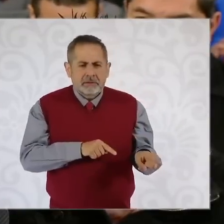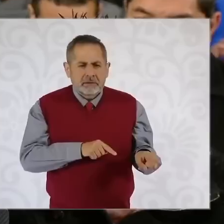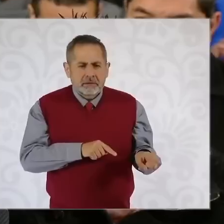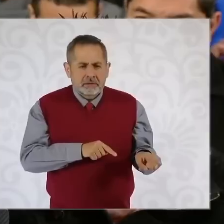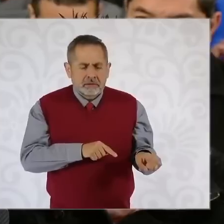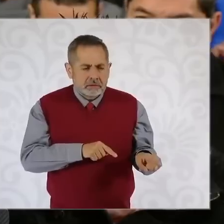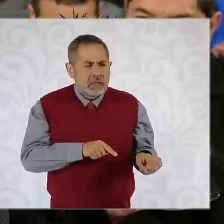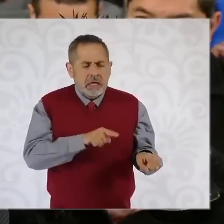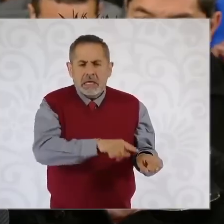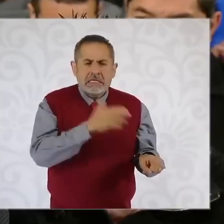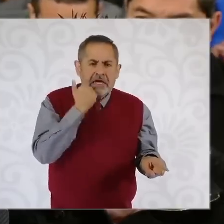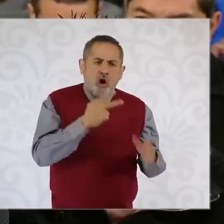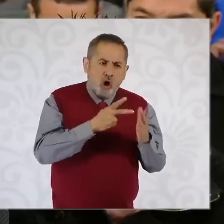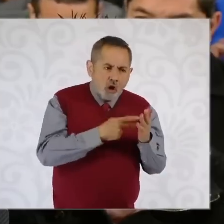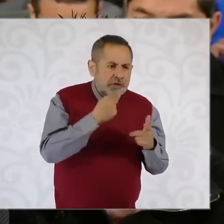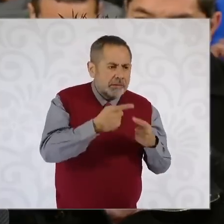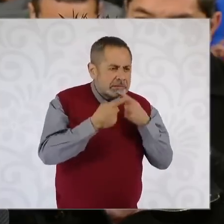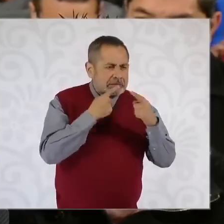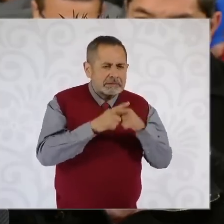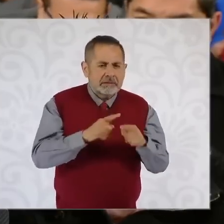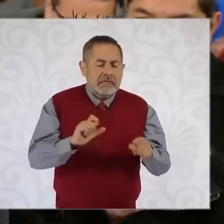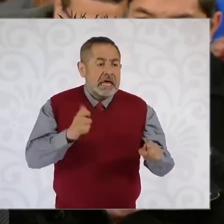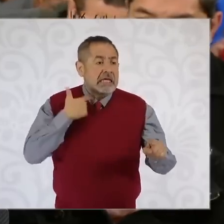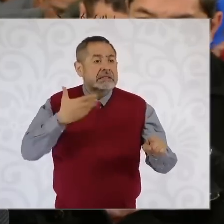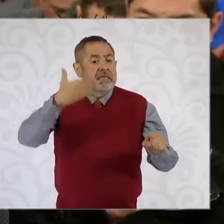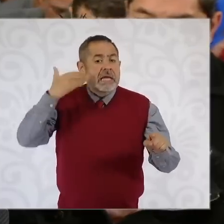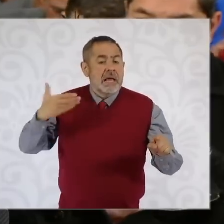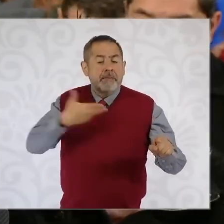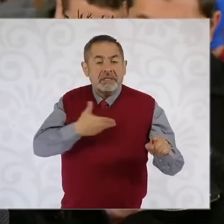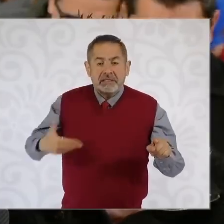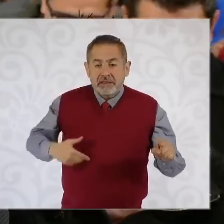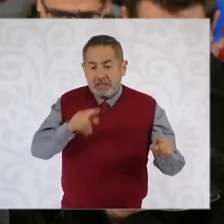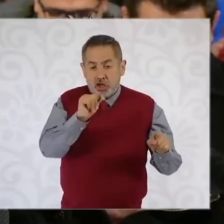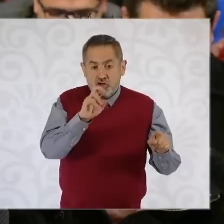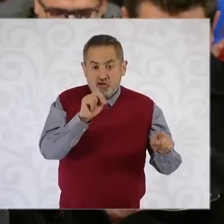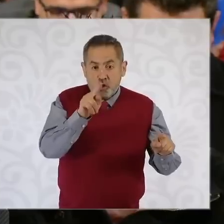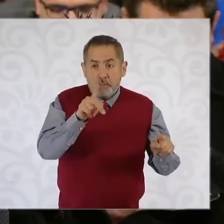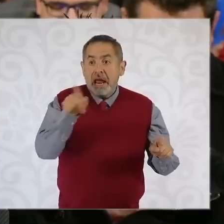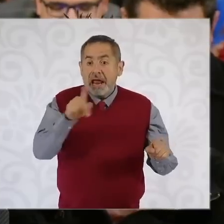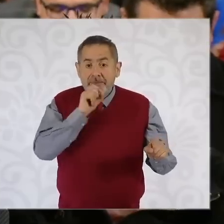renegociar durante el secenio del presidente López Obrador siendo el mismo quien supervisó y aprobó